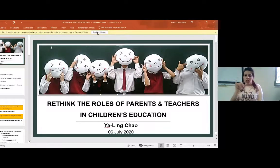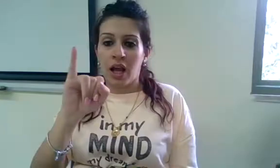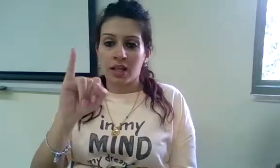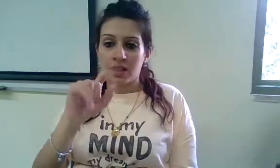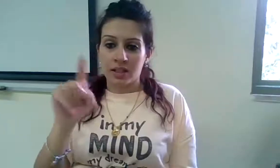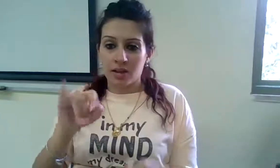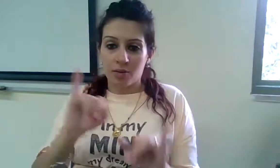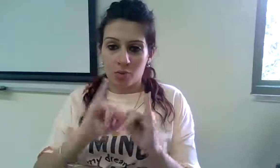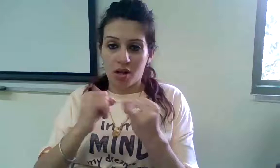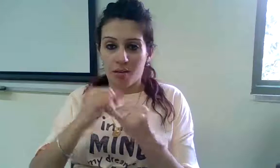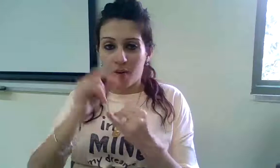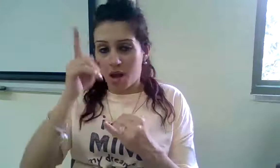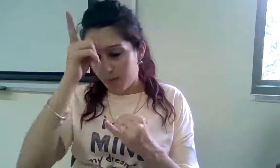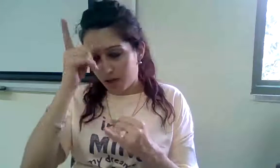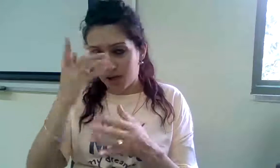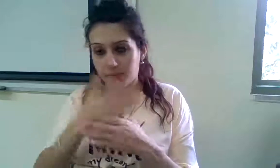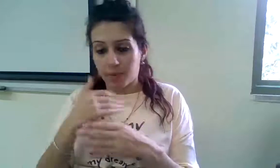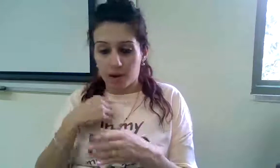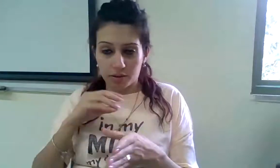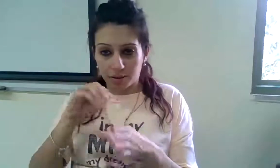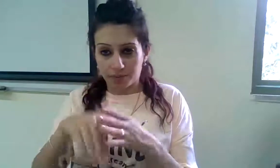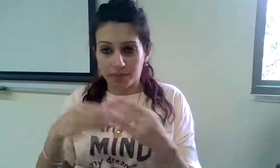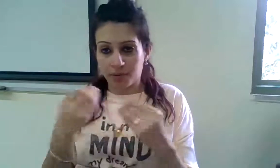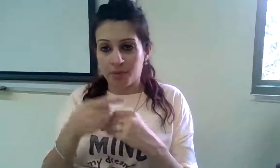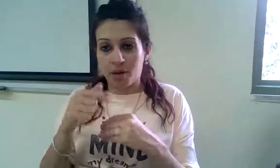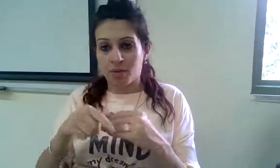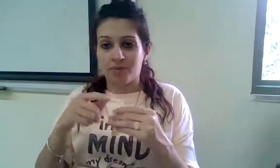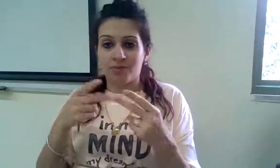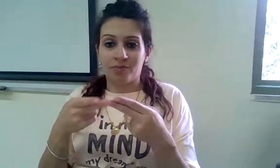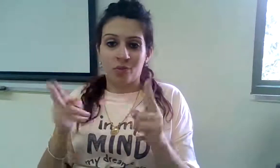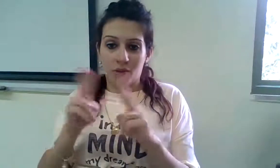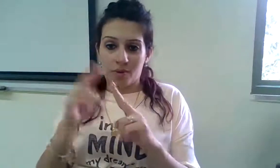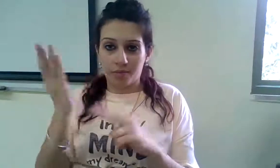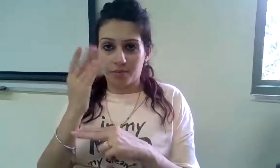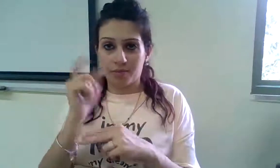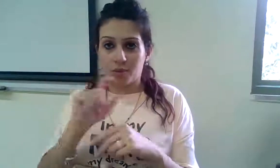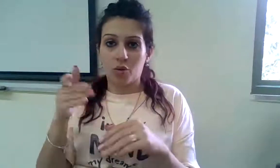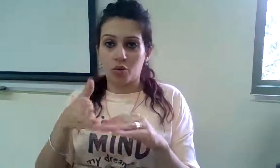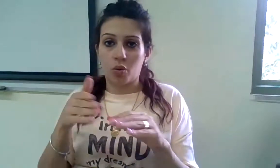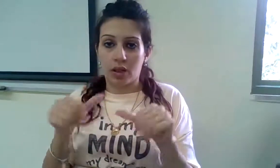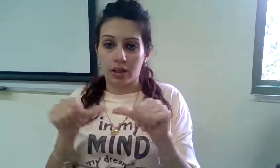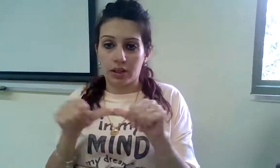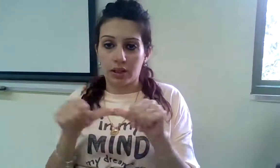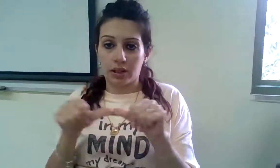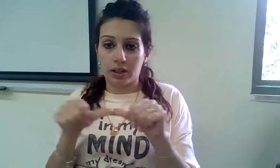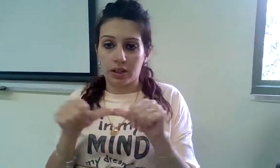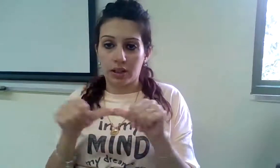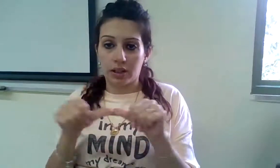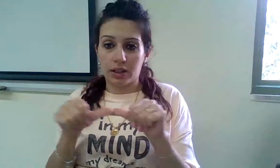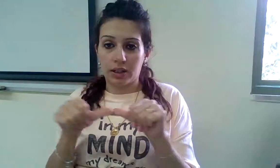لحسن الحظ فأننا في تايوان لم نواجه تحدي إغلاق المدارس